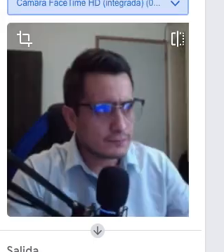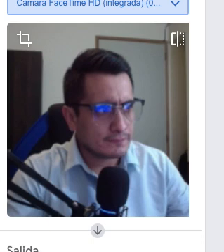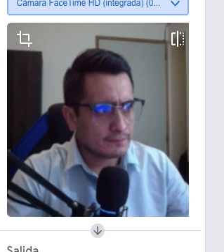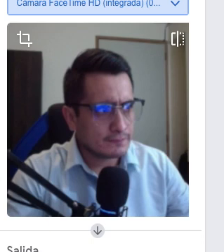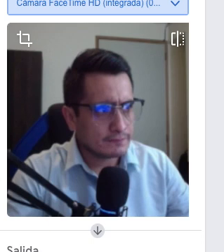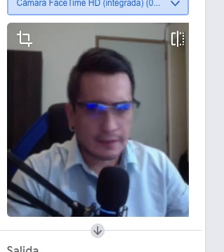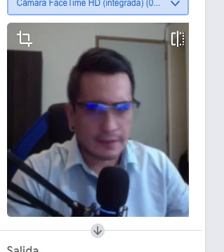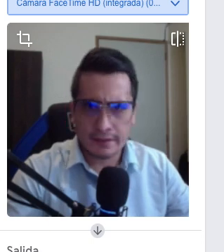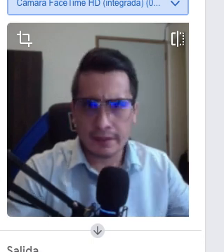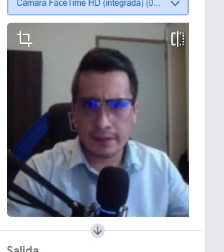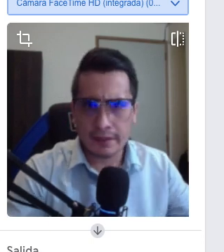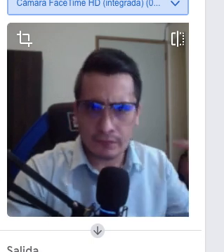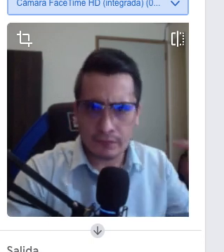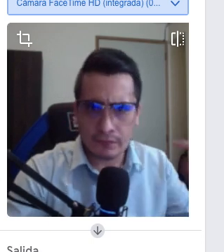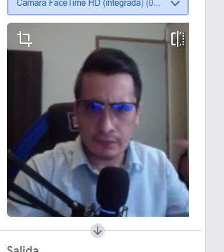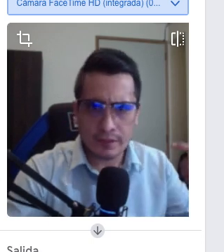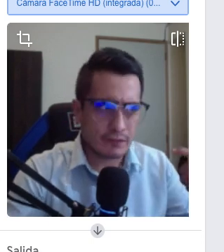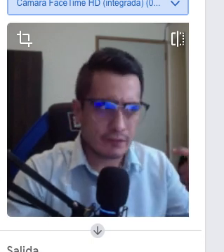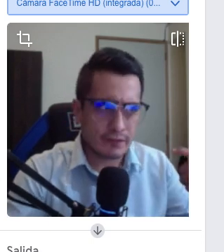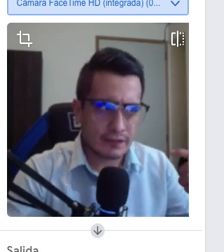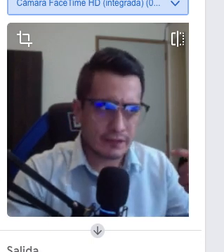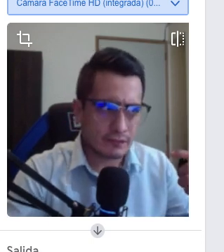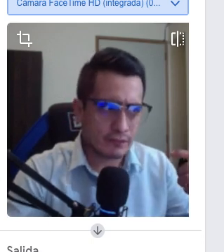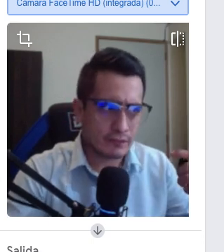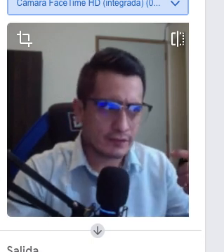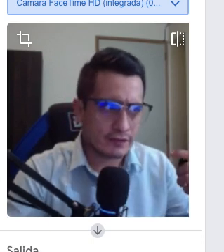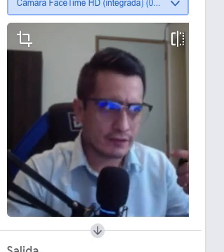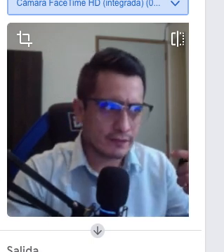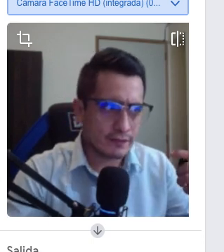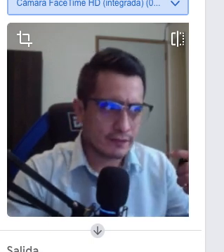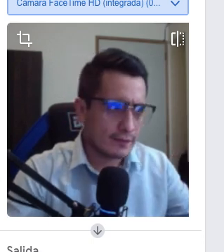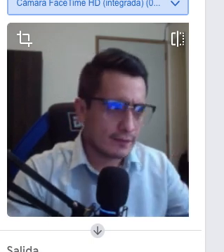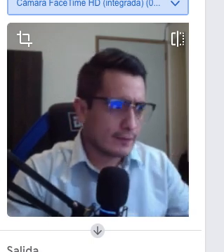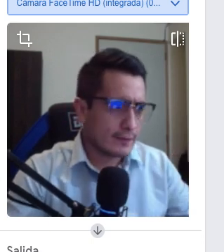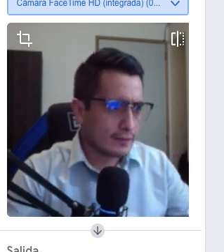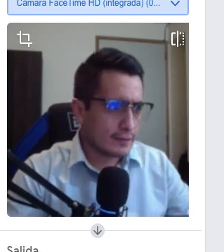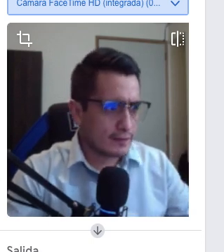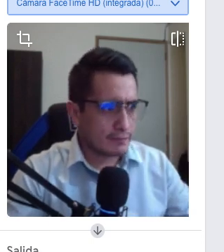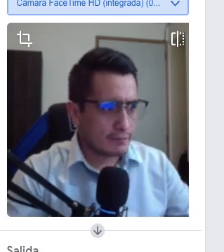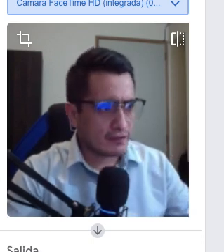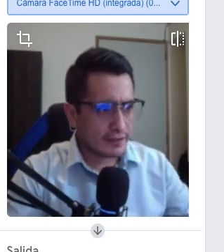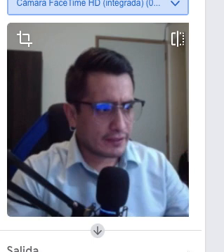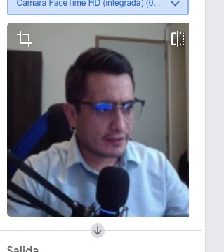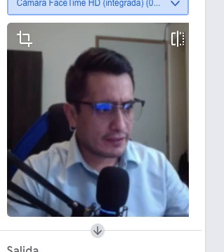aquí estaba incluso ya me coloque lo que vendrían siendo los lentes vas a ver que en la parte baja